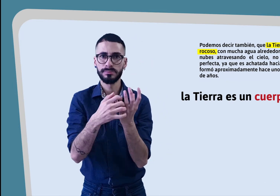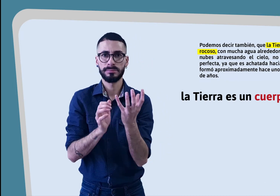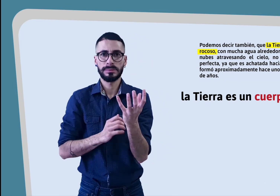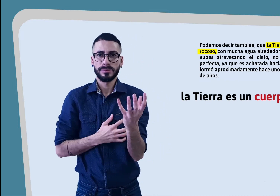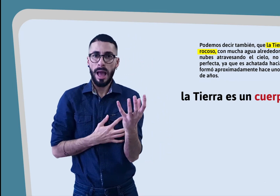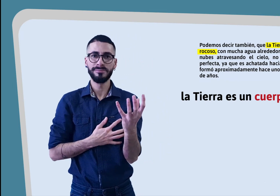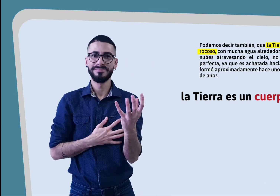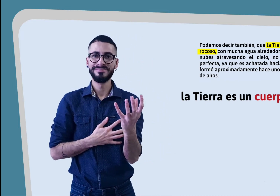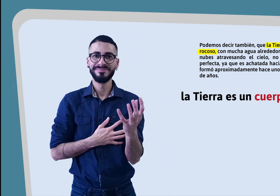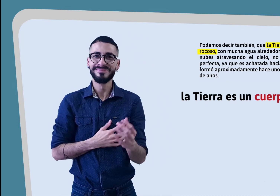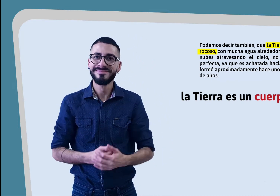Eso es todo.